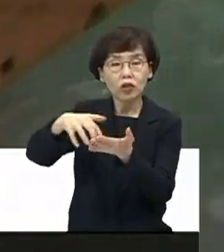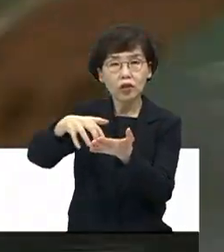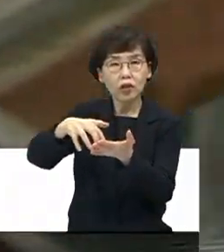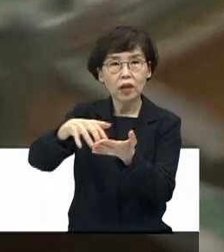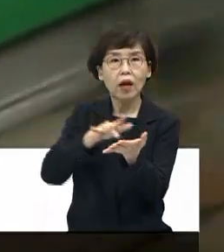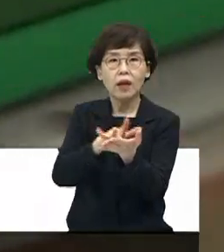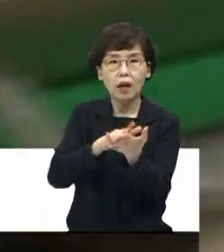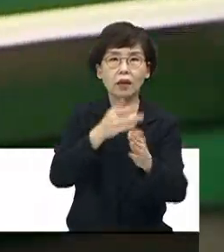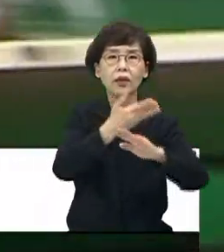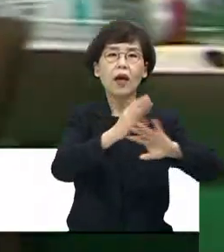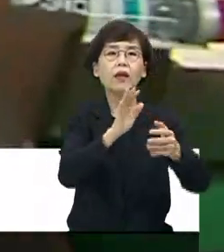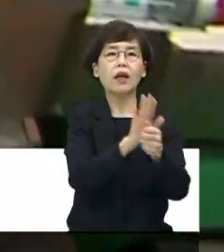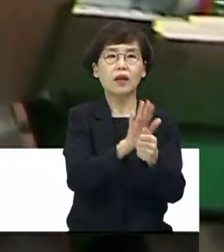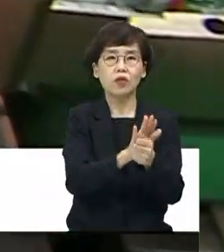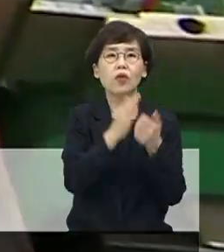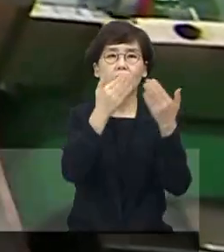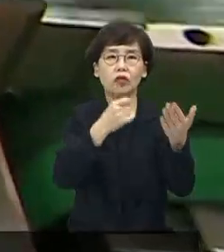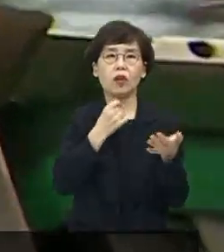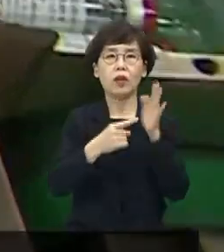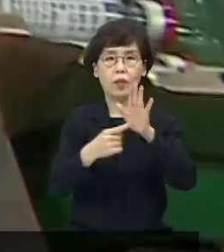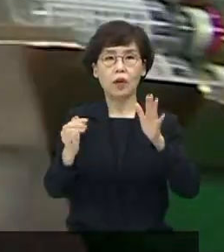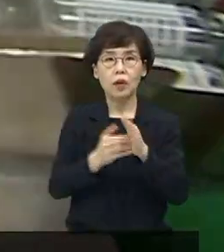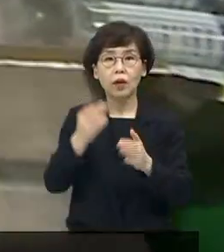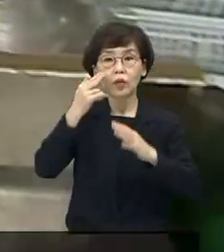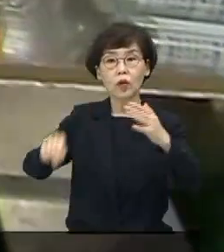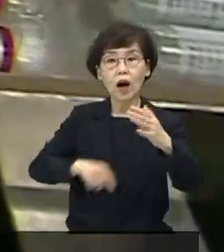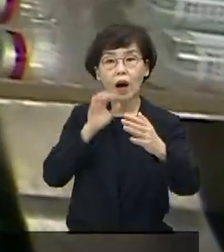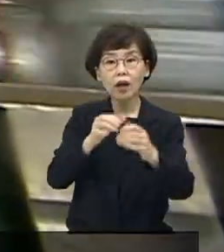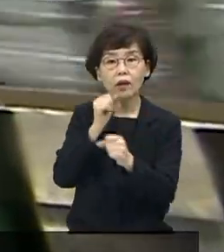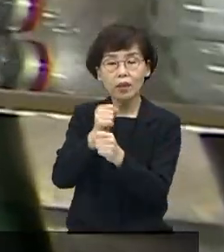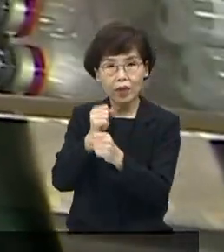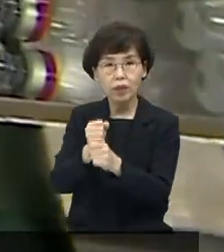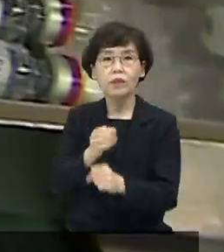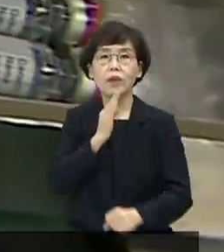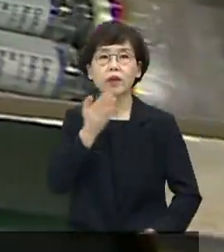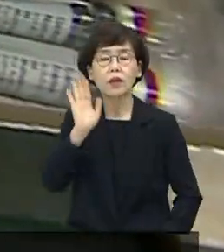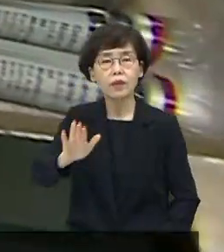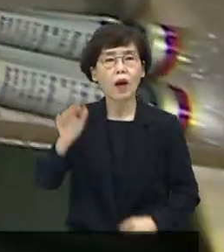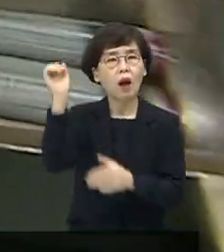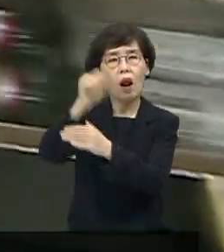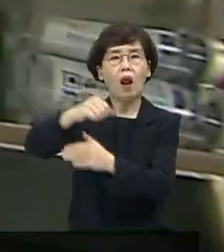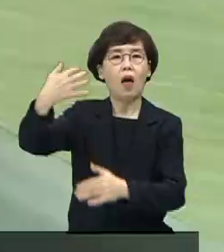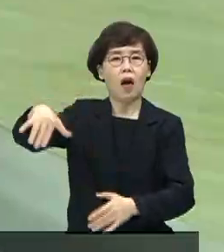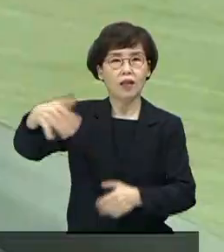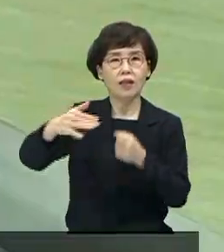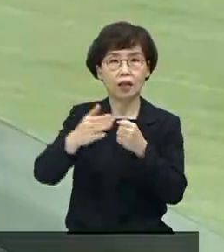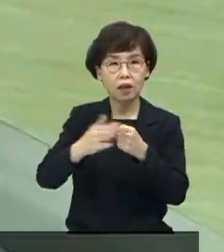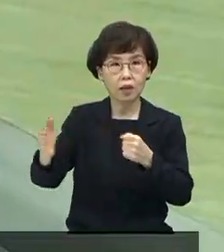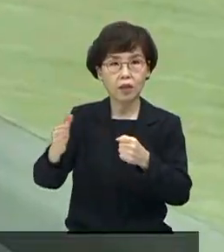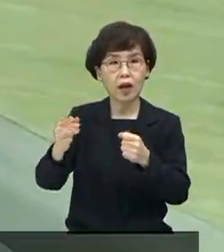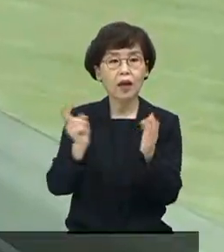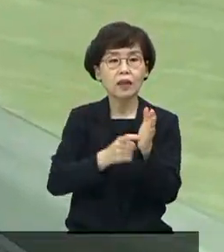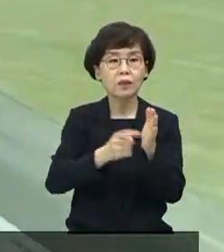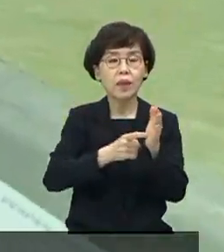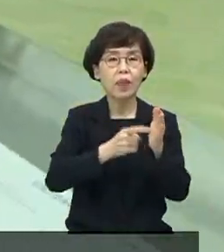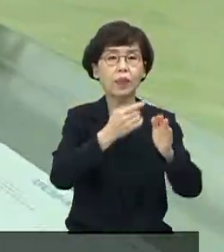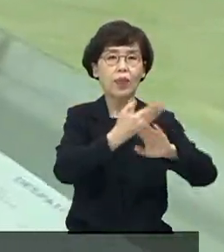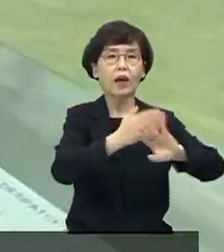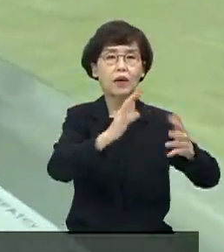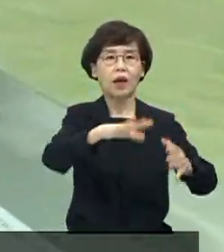나라에 지원하겠다는 계획을 밝혔습니다. 미국 내에서 생산은 됐지만 아직 승인이 나지 않은 만큼 급한 나라에 우선 지원하겠다는 겁니다.